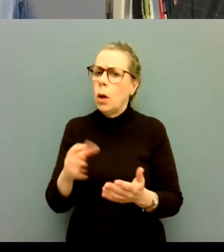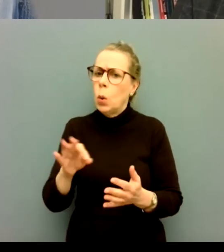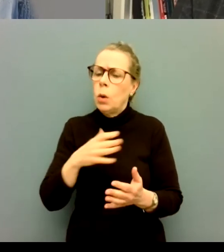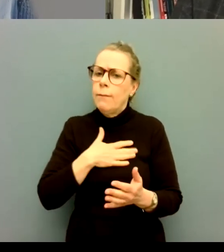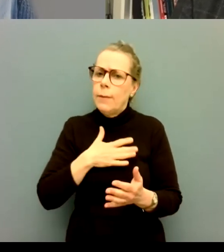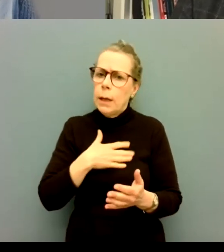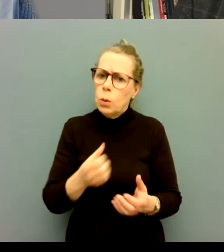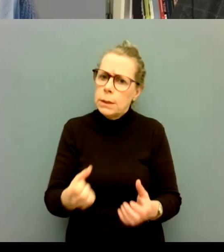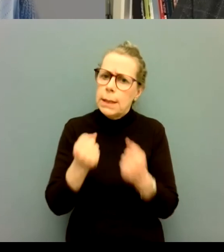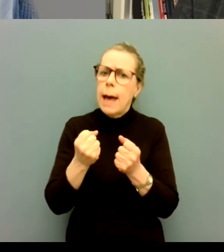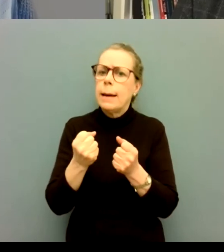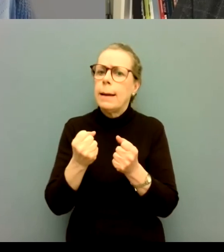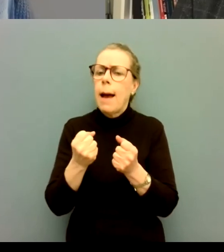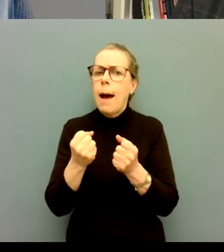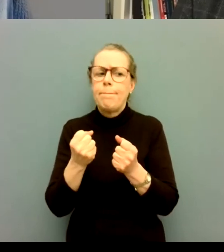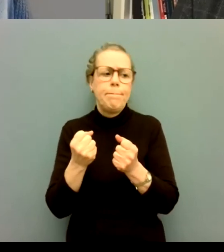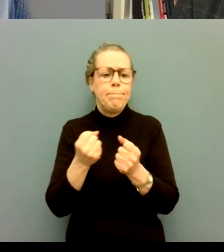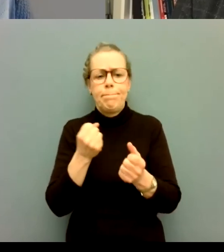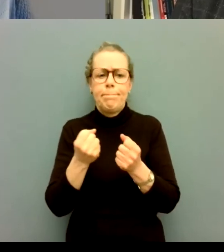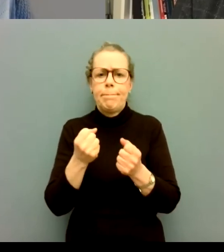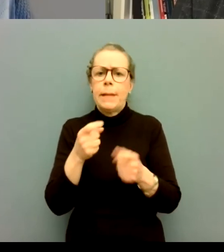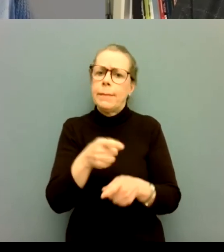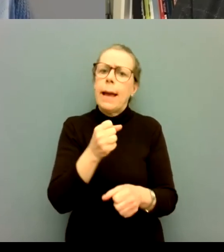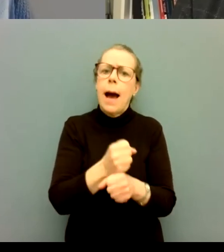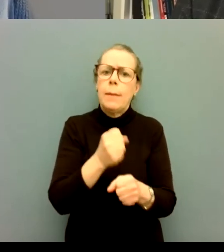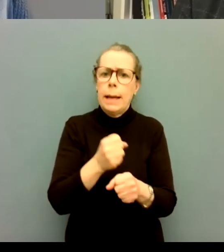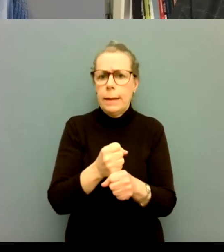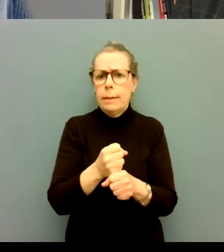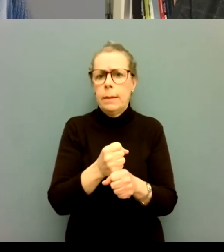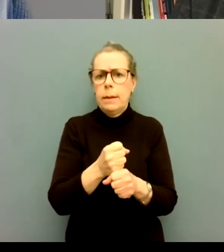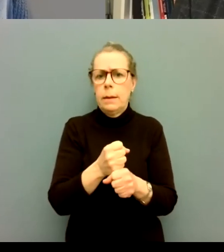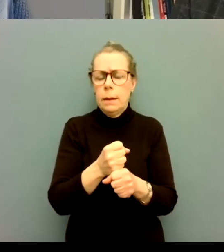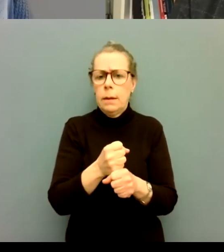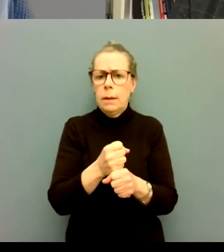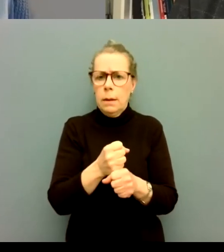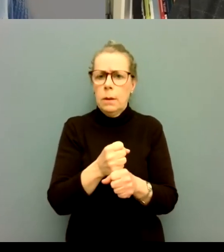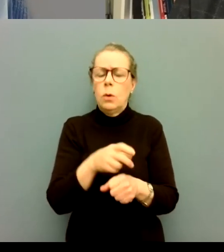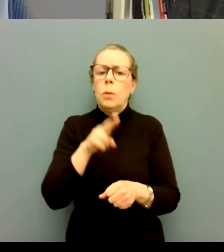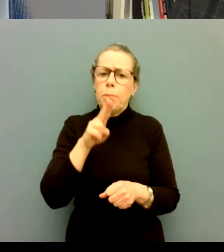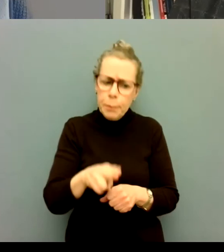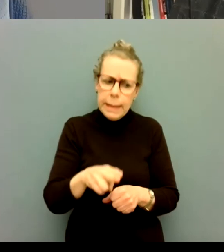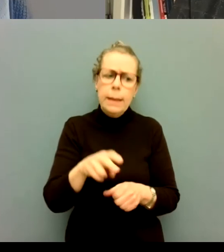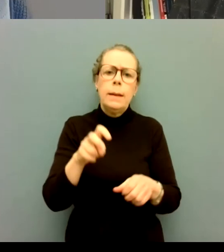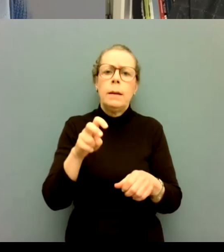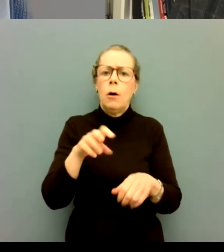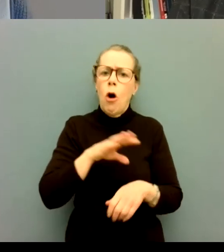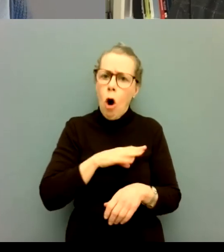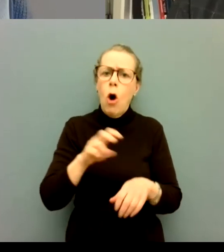Hur vill Centerpartiet stärka arbetet av att titta på de faktiska konsekvenserna?